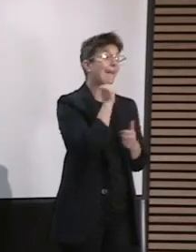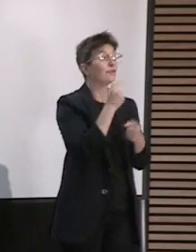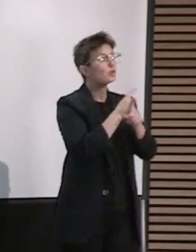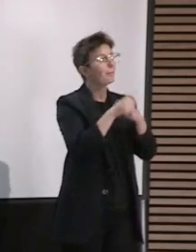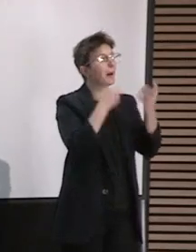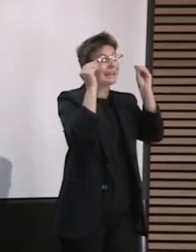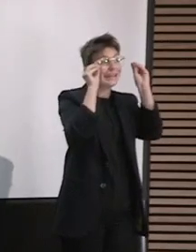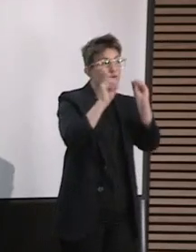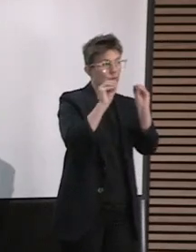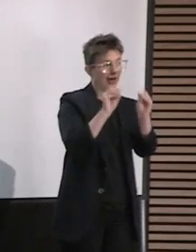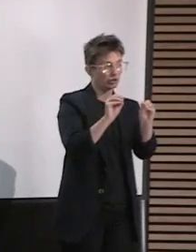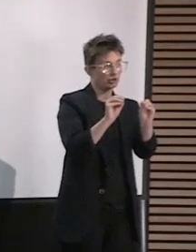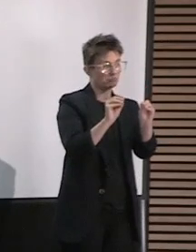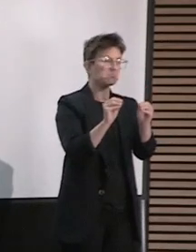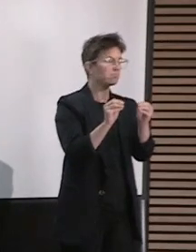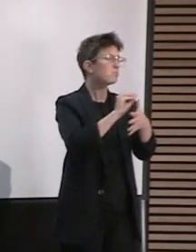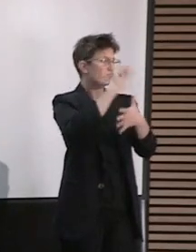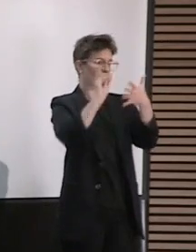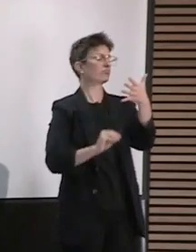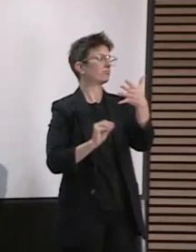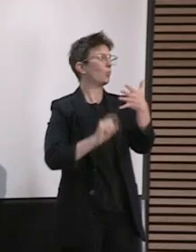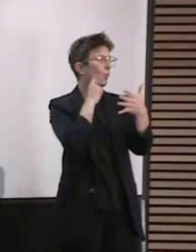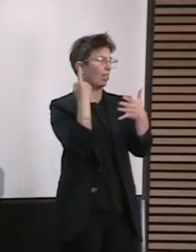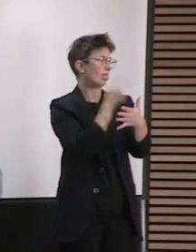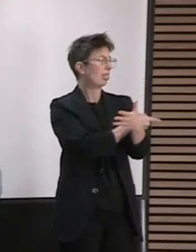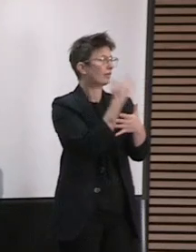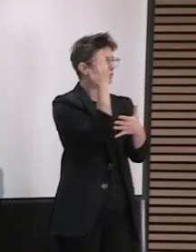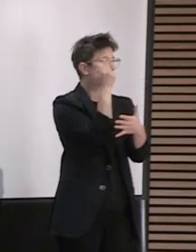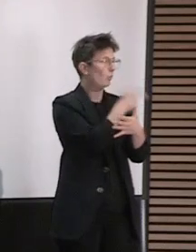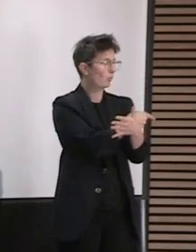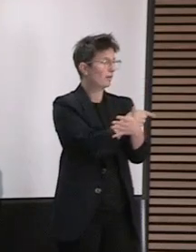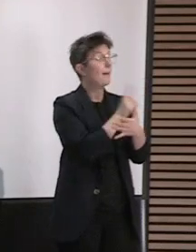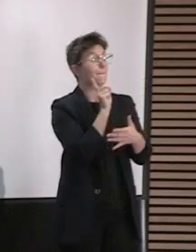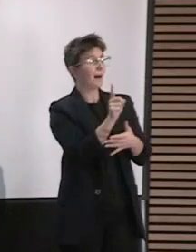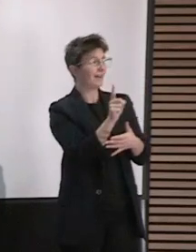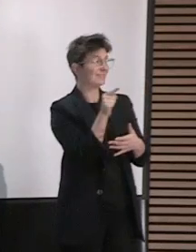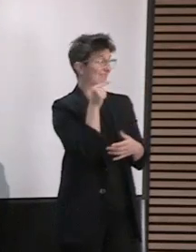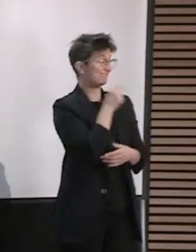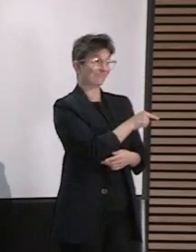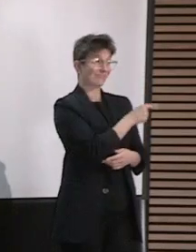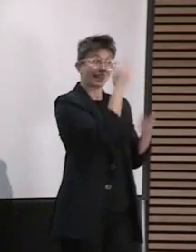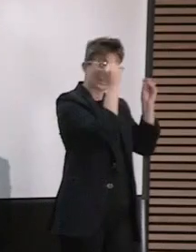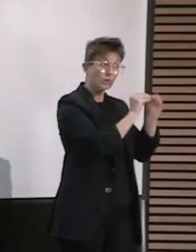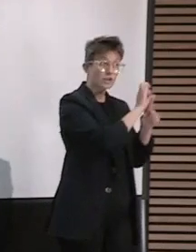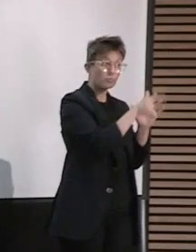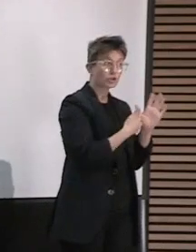i a Chris Hipkins 'i ... .. whakamutu ahau. I kii ia mai i